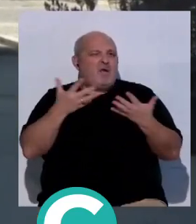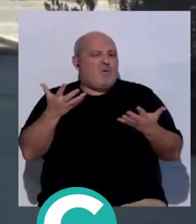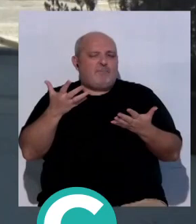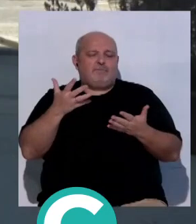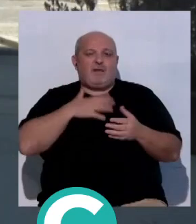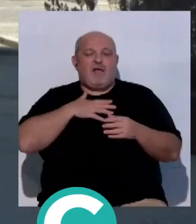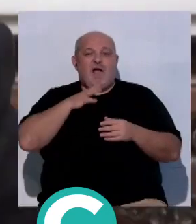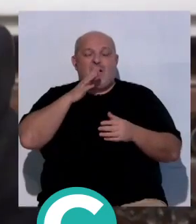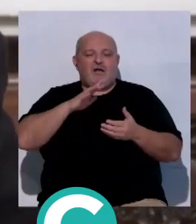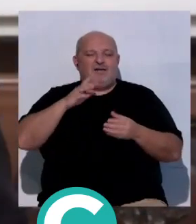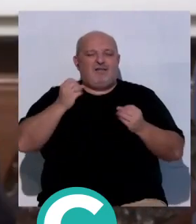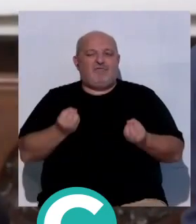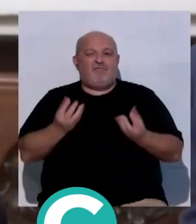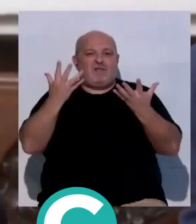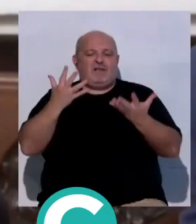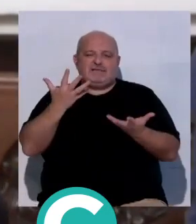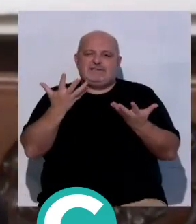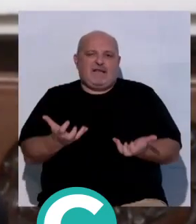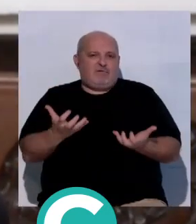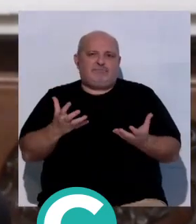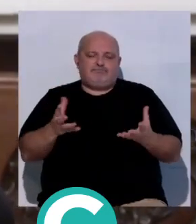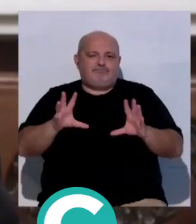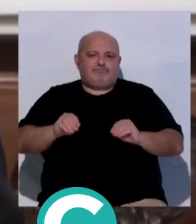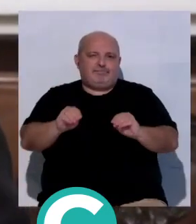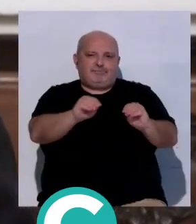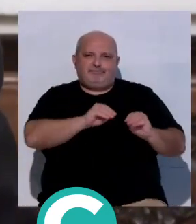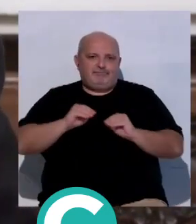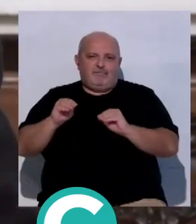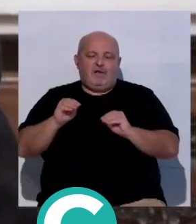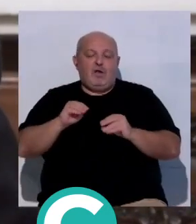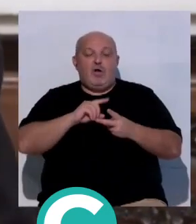fuentes de la ciudad y que se queden sec Durante este tiempo de excepción otra que se utilizarán